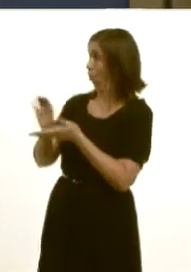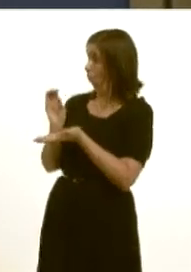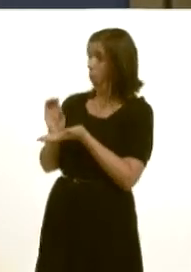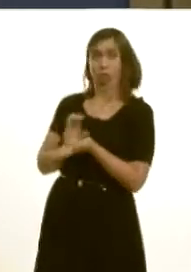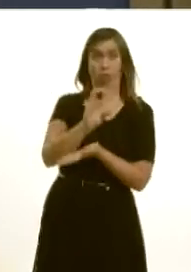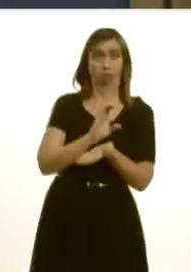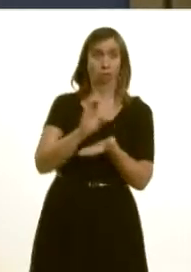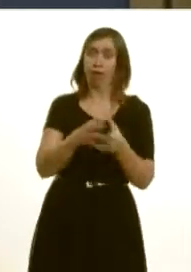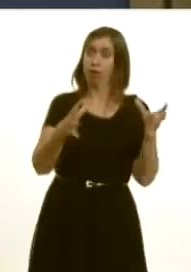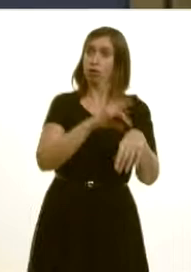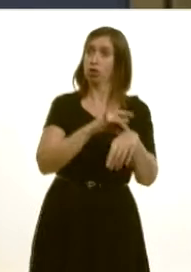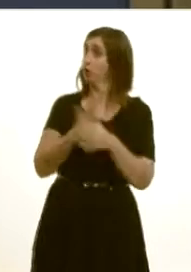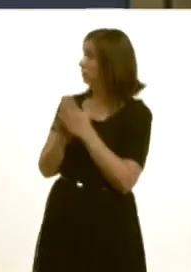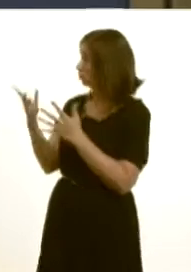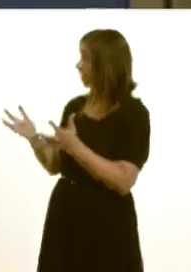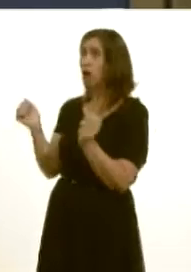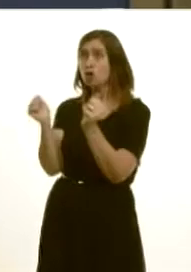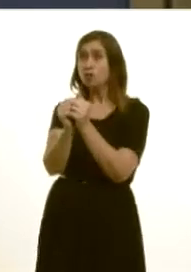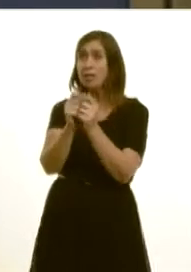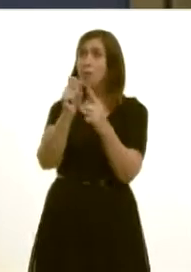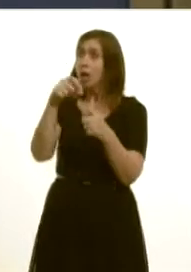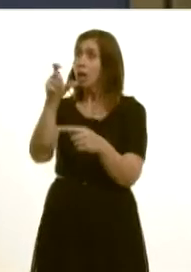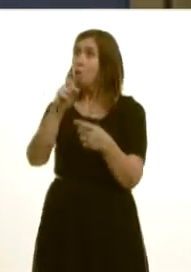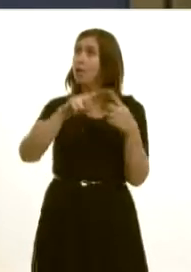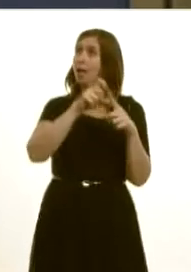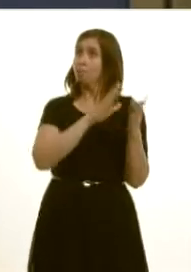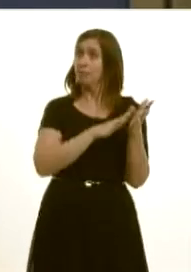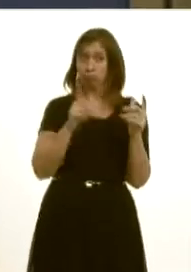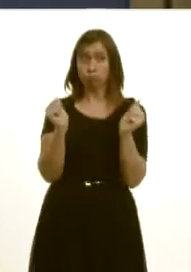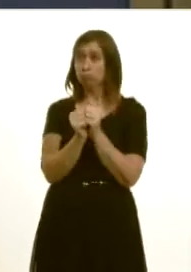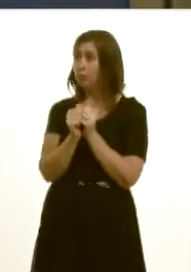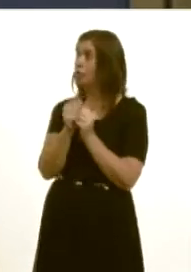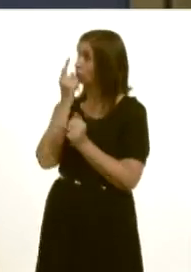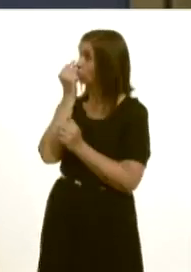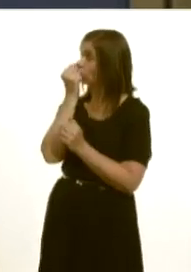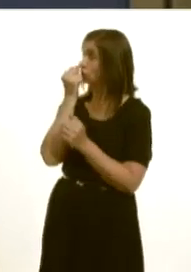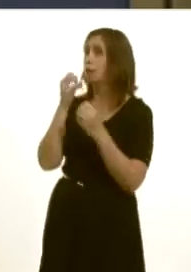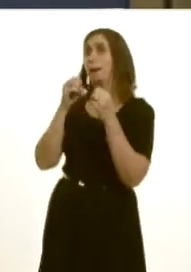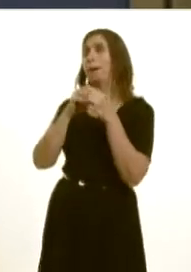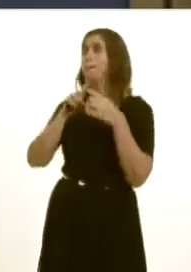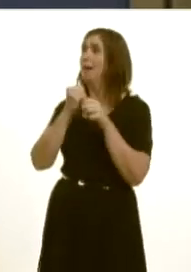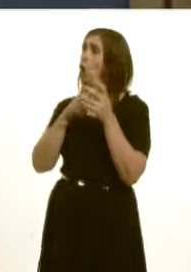a Phlaid Cymru fod yna le i drethi Pigovian ar ddiodydd melys neu ar alcohol a hefyd ar